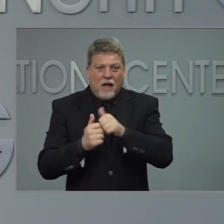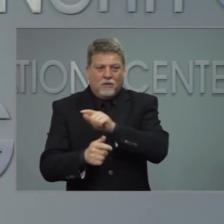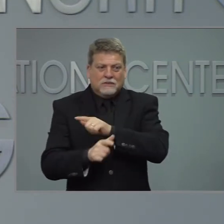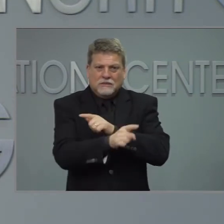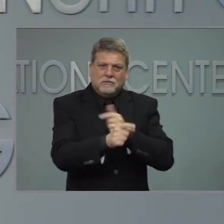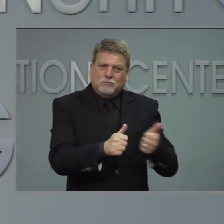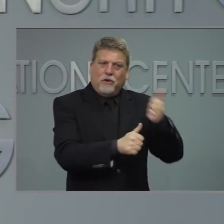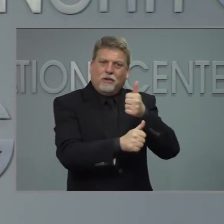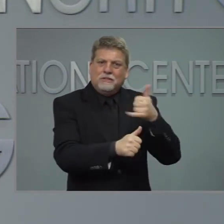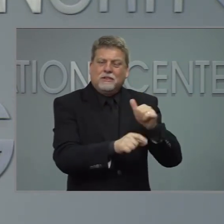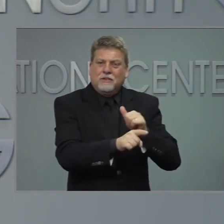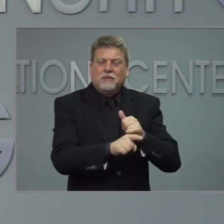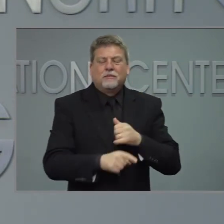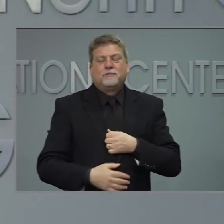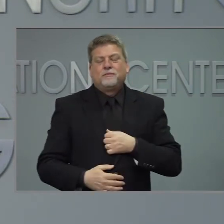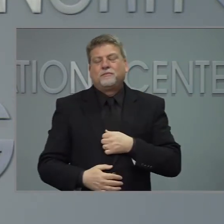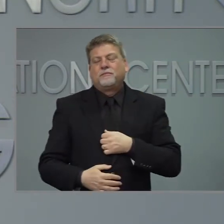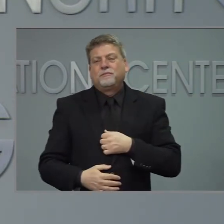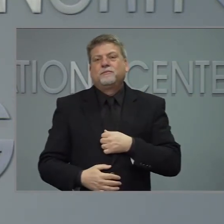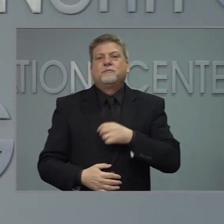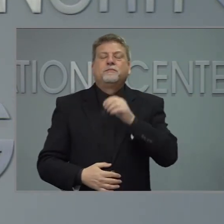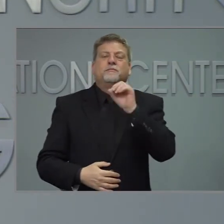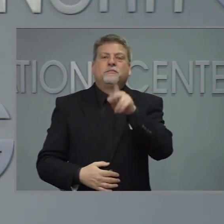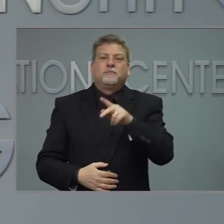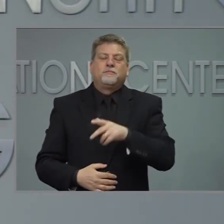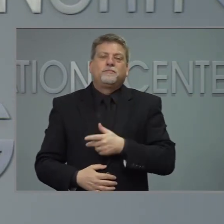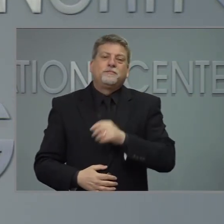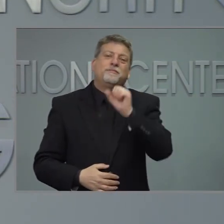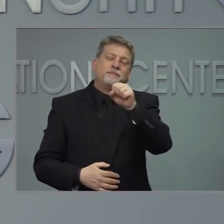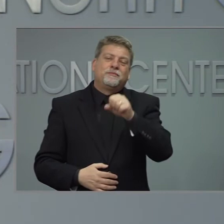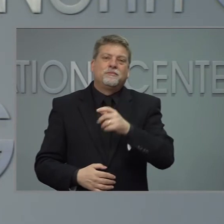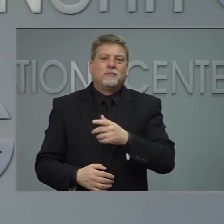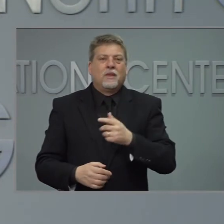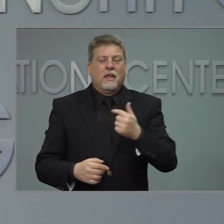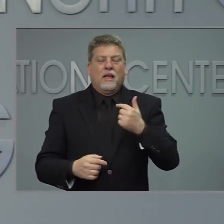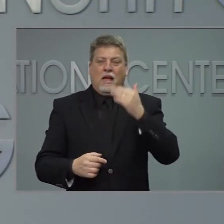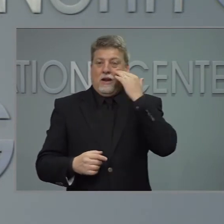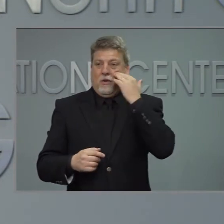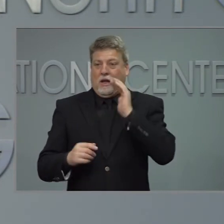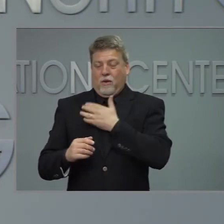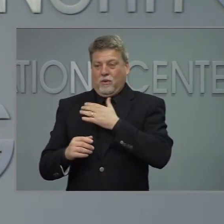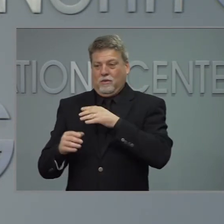Respuesta sabemos que es crítico que los trabajadores esenciales y de salud de